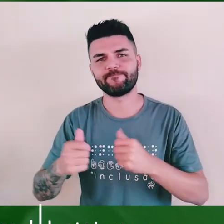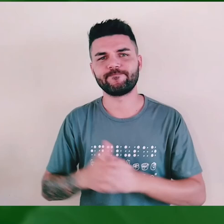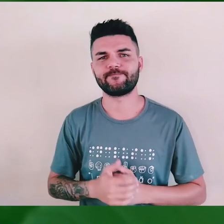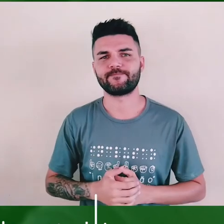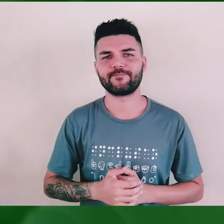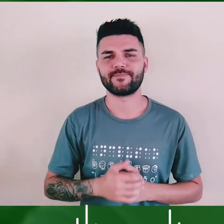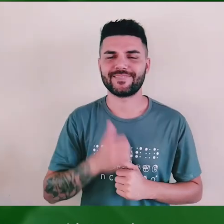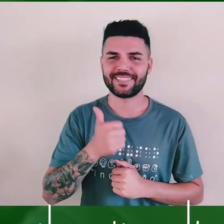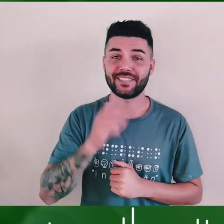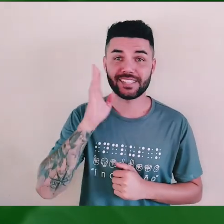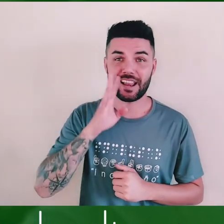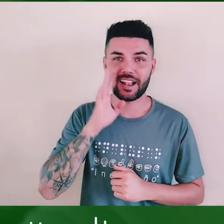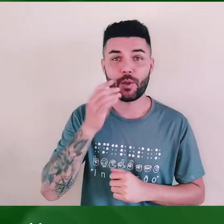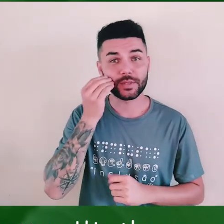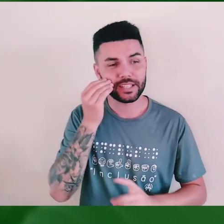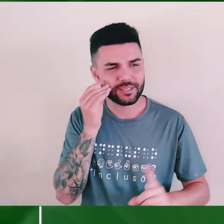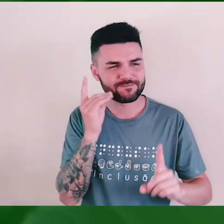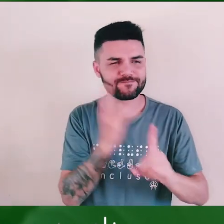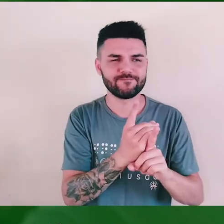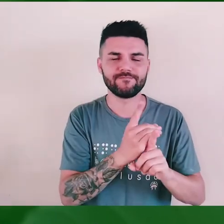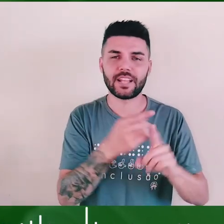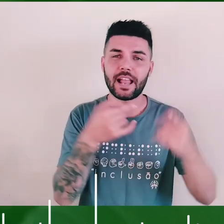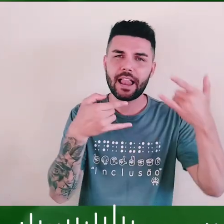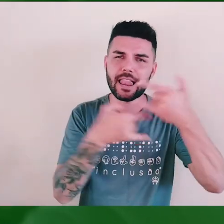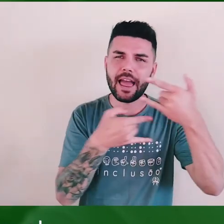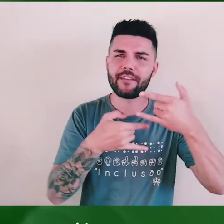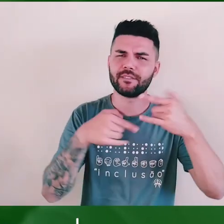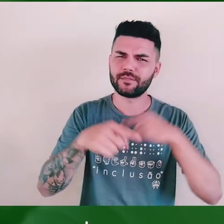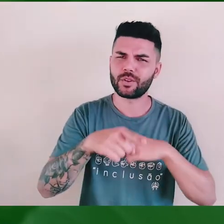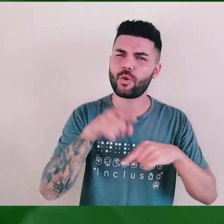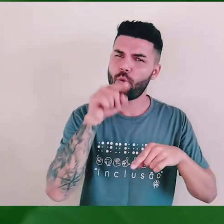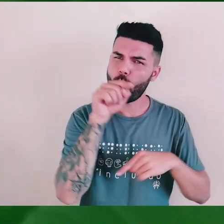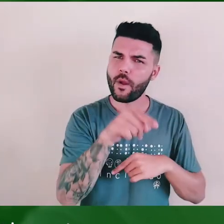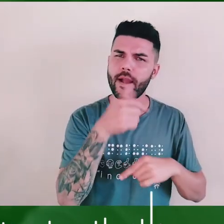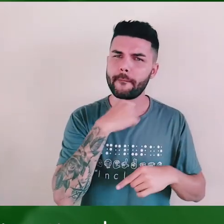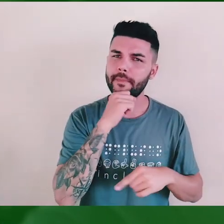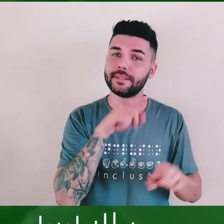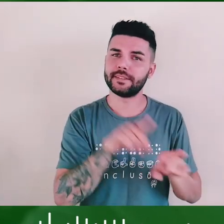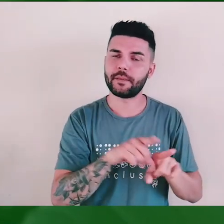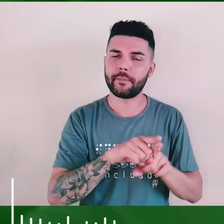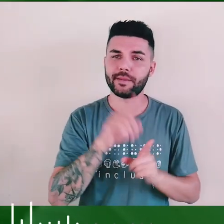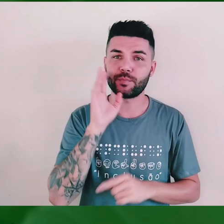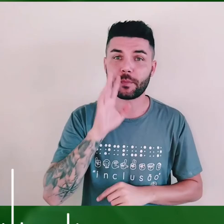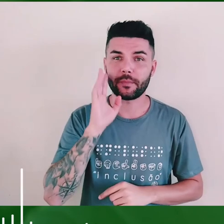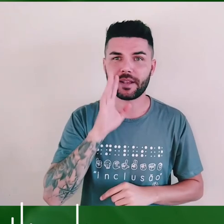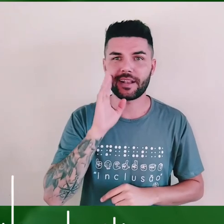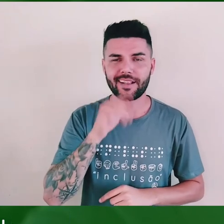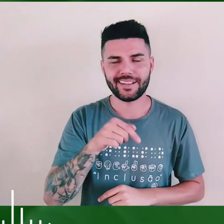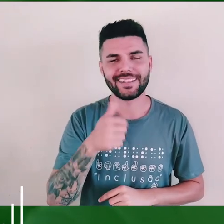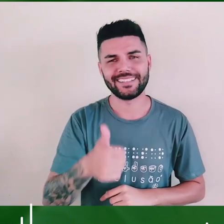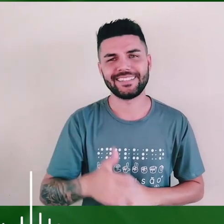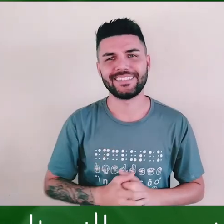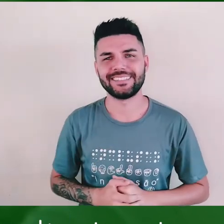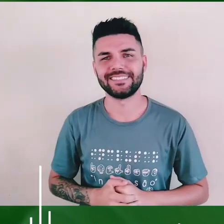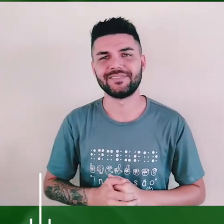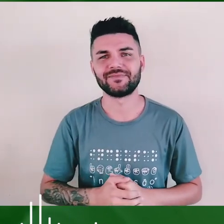encontro. Quem sabe uma live aí? Pode ser bacana! Gabriel: Olha, eu acho que não tenho